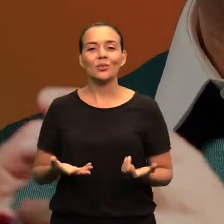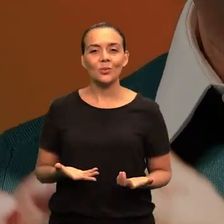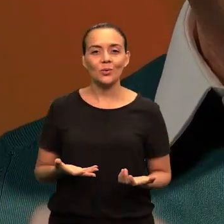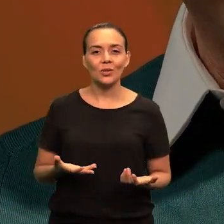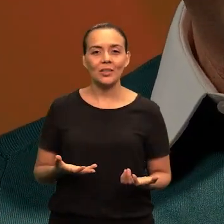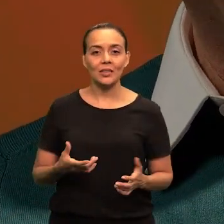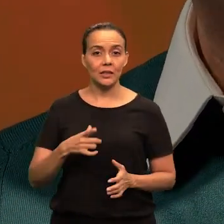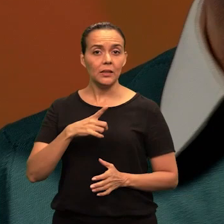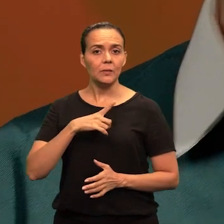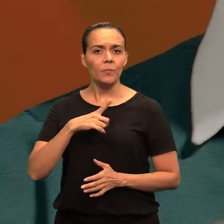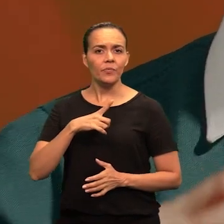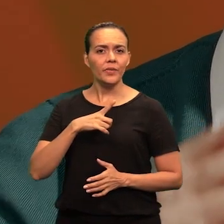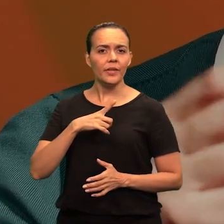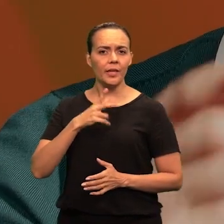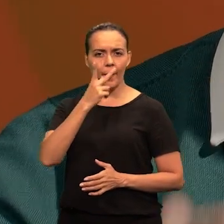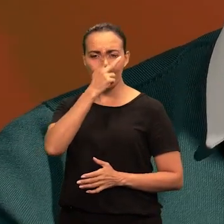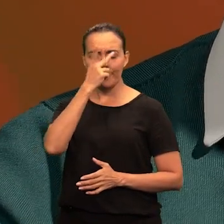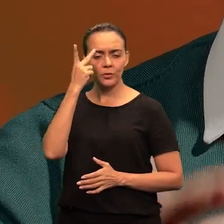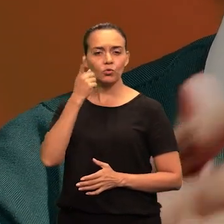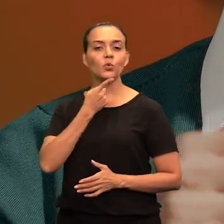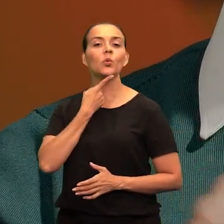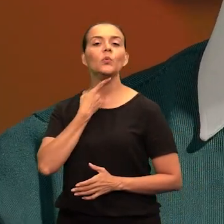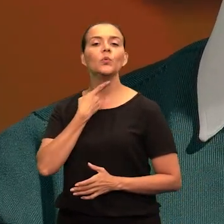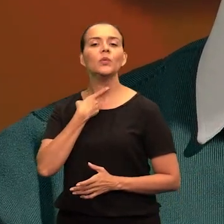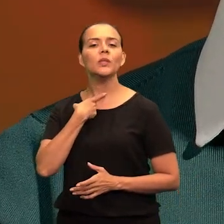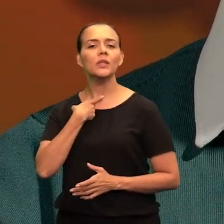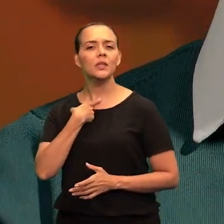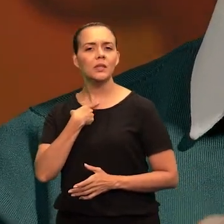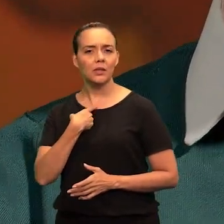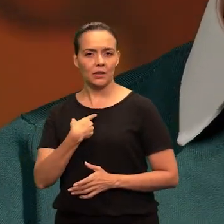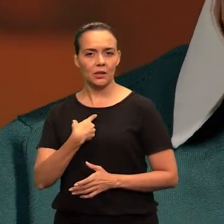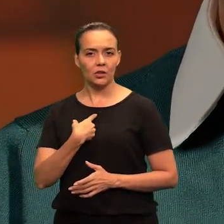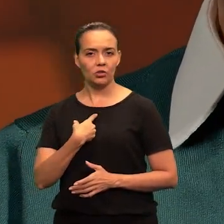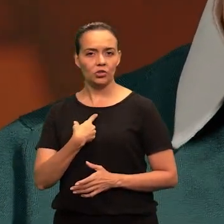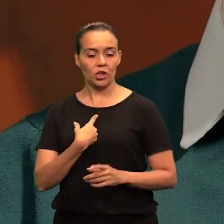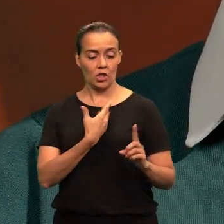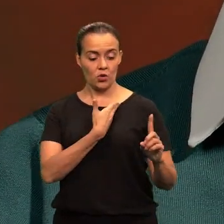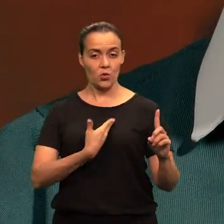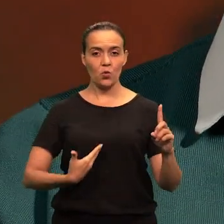que o acompanha e que deseja que ele próprio possa dizer coisas